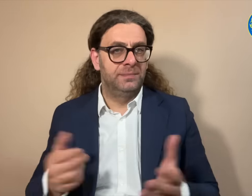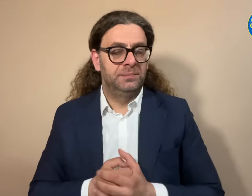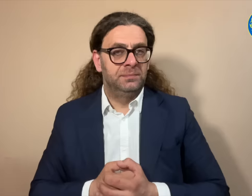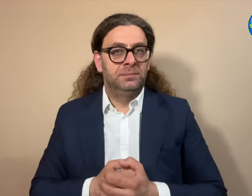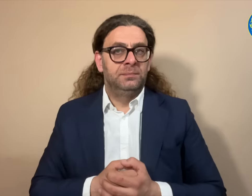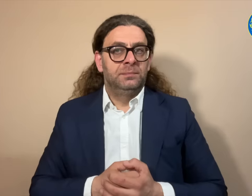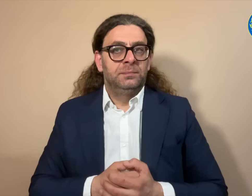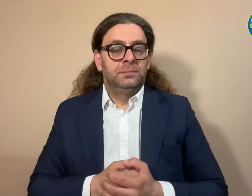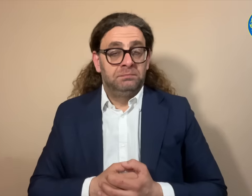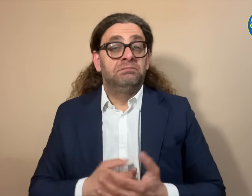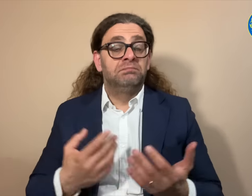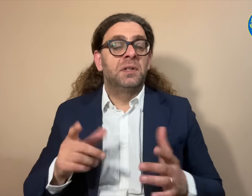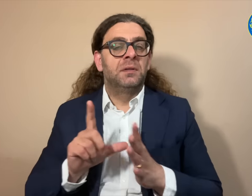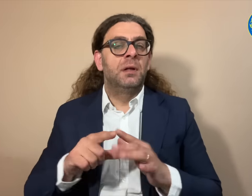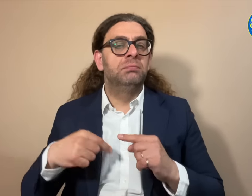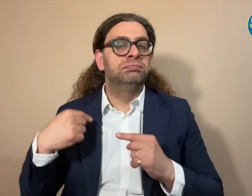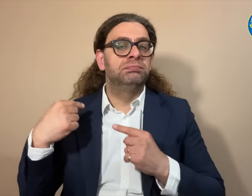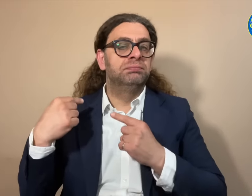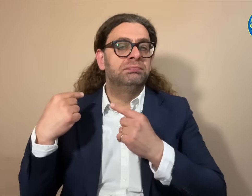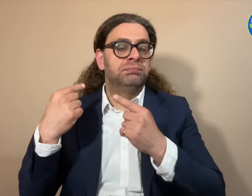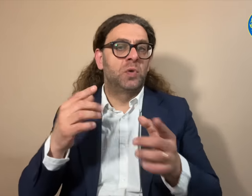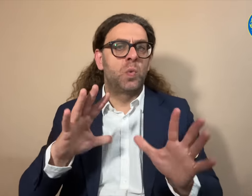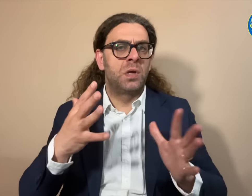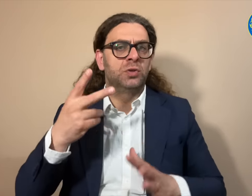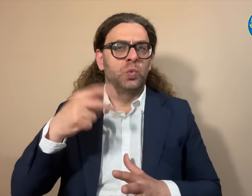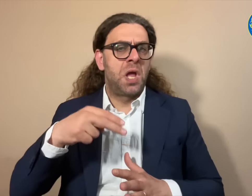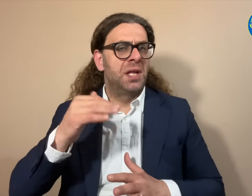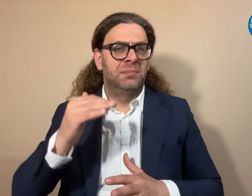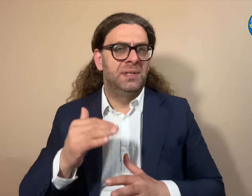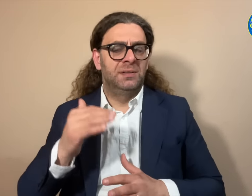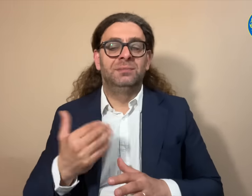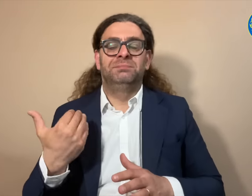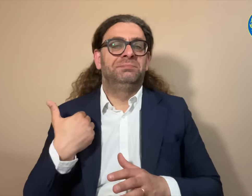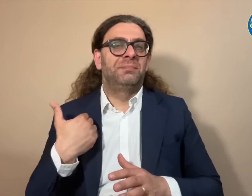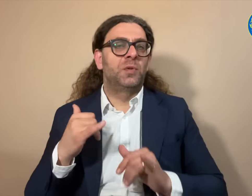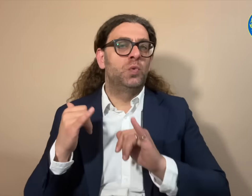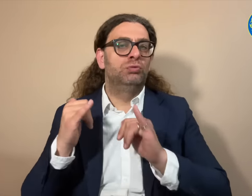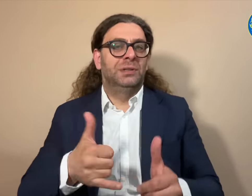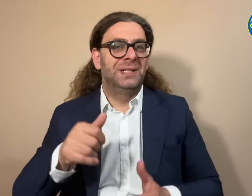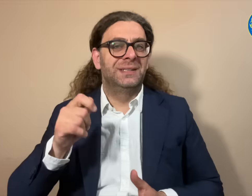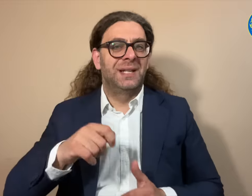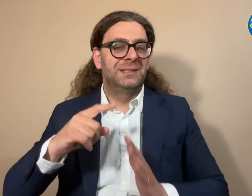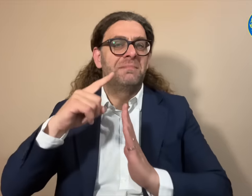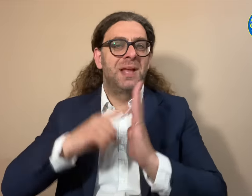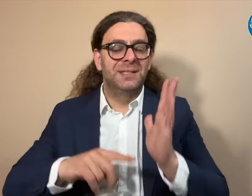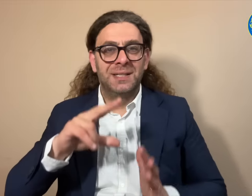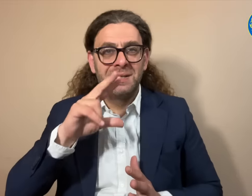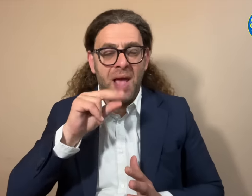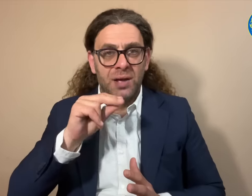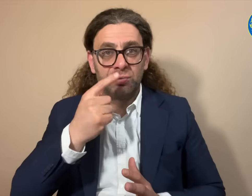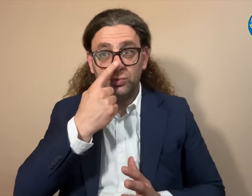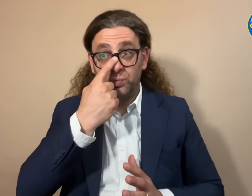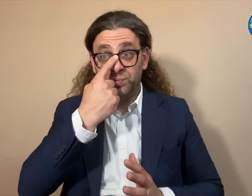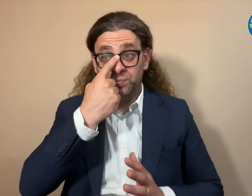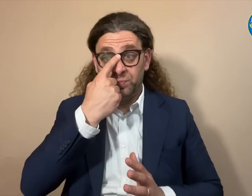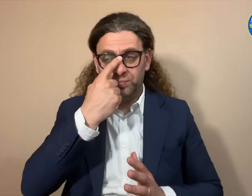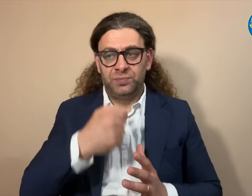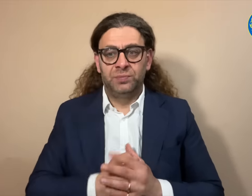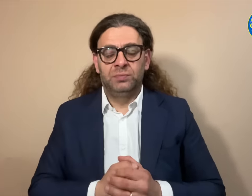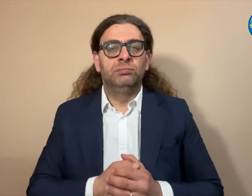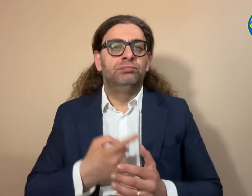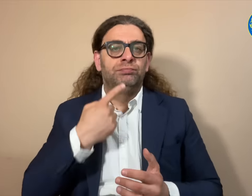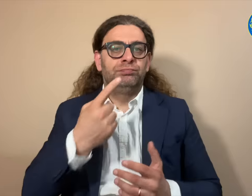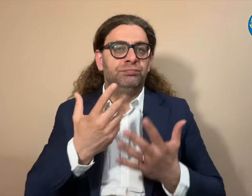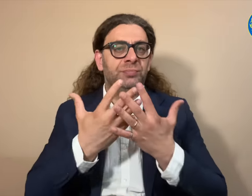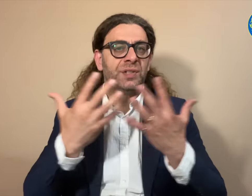È trascorso del tempo da allora, un po' meno di due anni e nel mese di marzo scorso è uscita la prima sentenza che riconosce chiaramente la